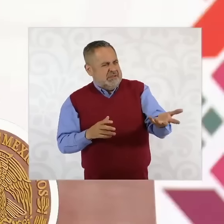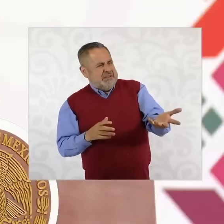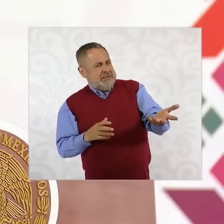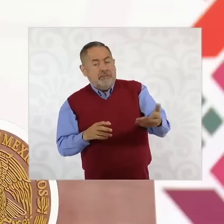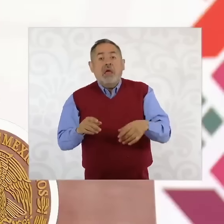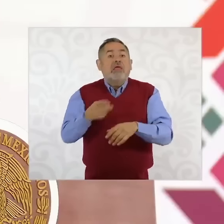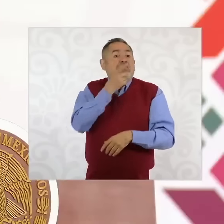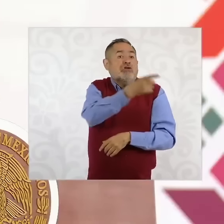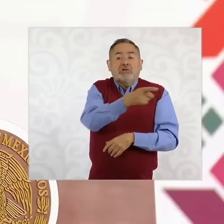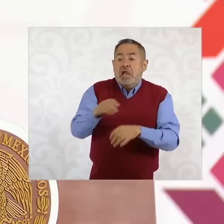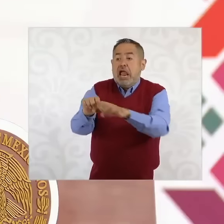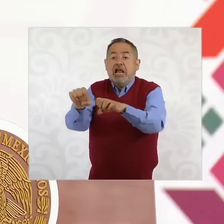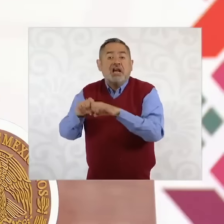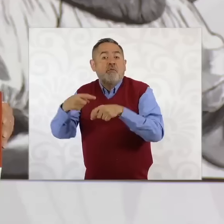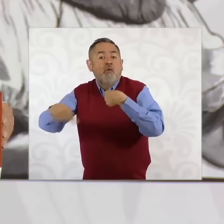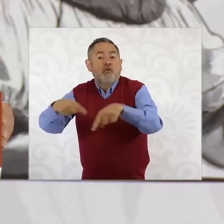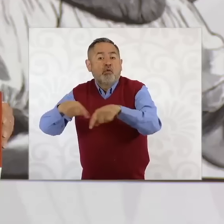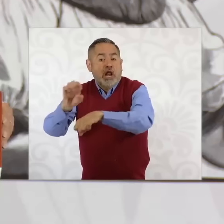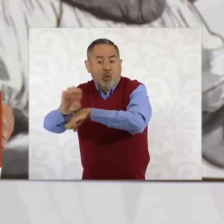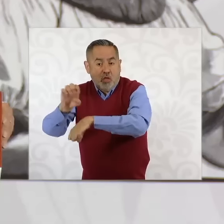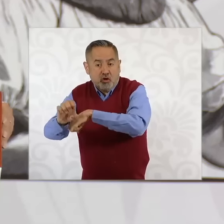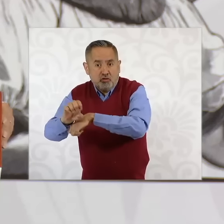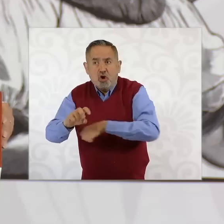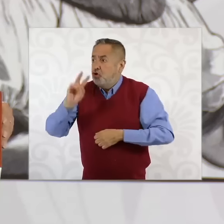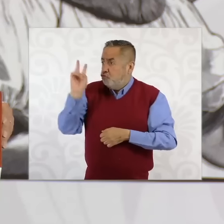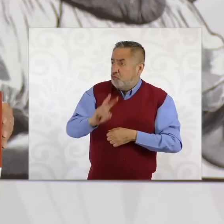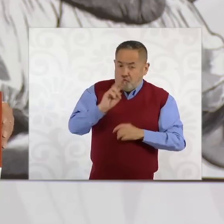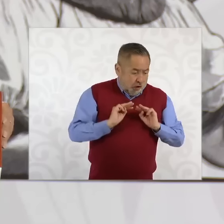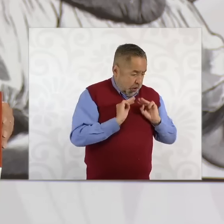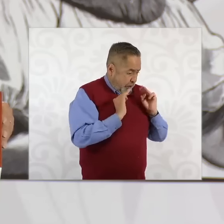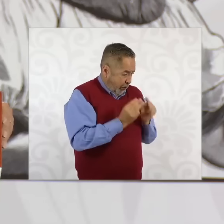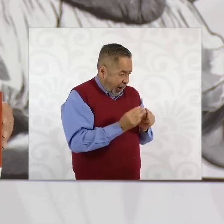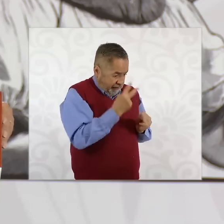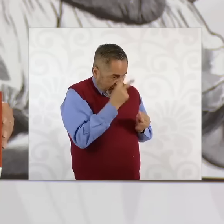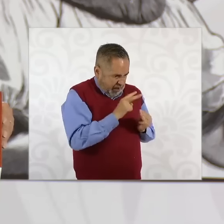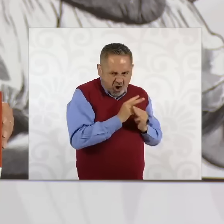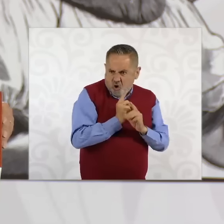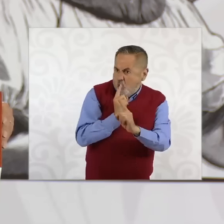dejó pasar por alto este agravio calificando las palabras del comunicador como indignantes.